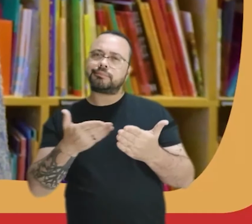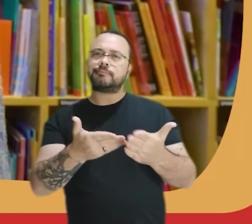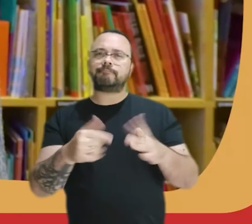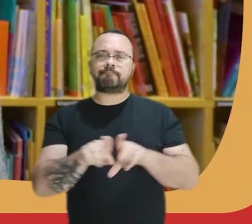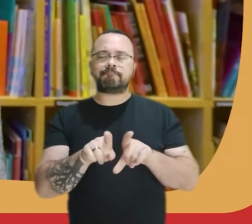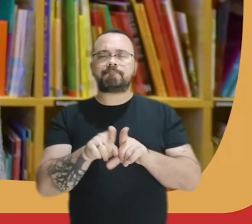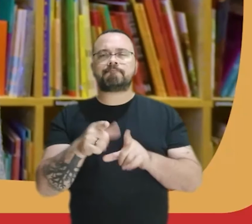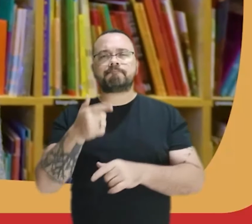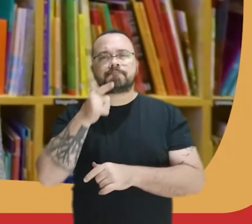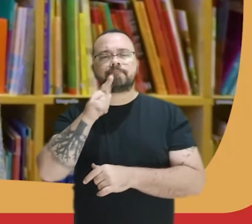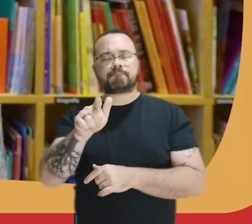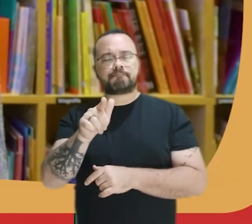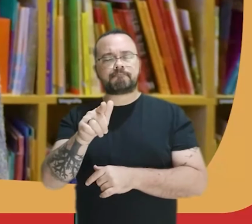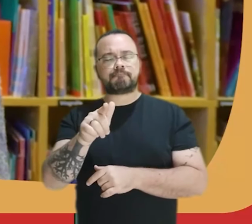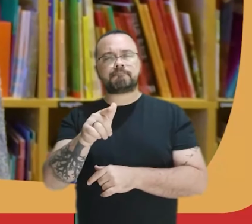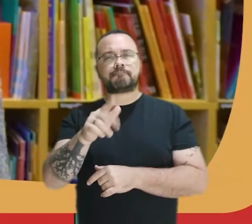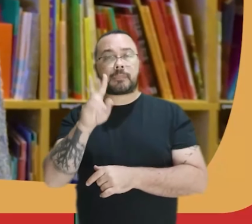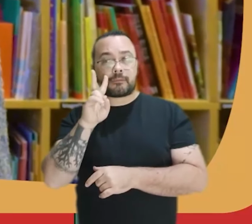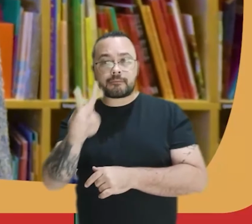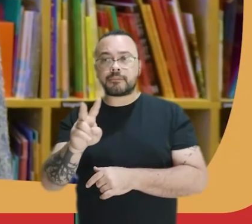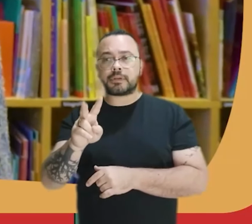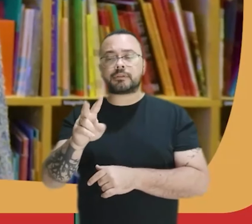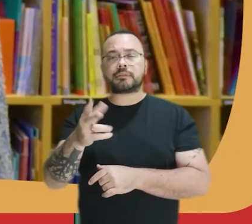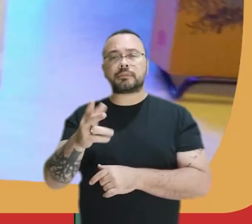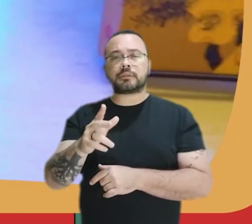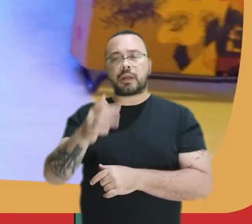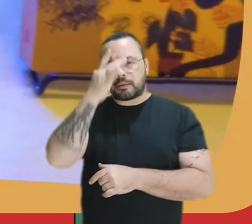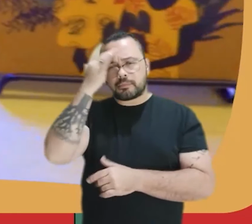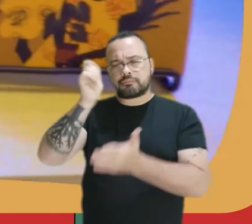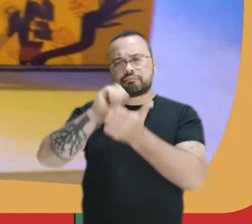que a gente gostaria de ouvir, é... a experiência da tradutora,